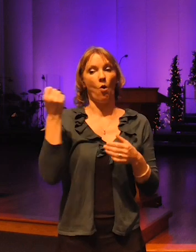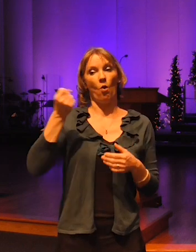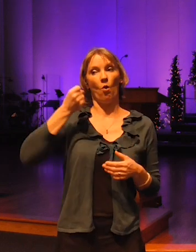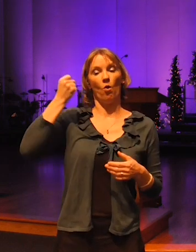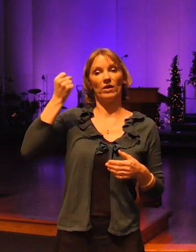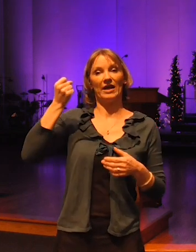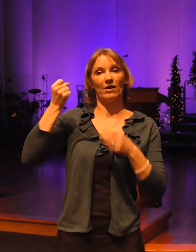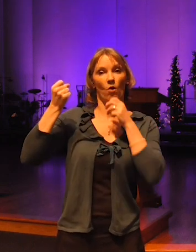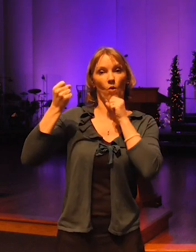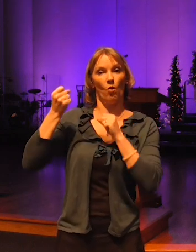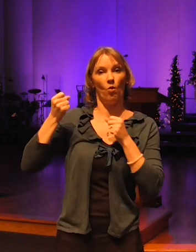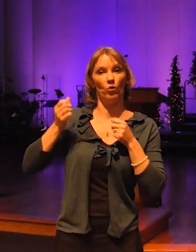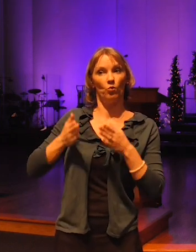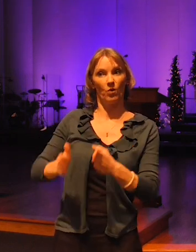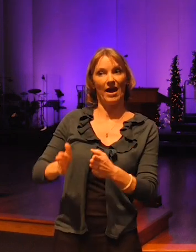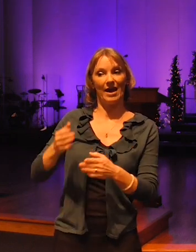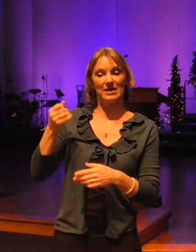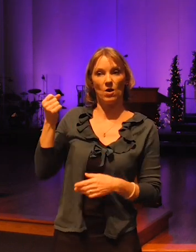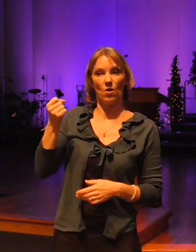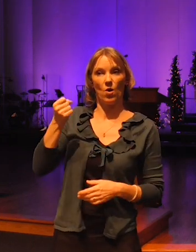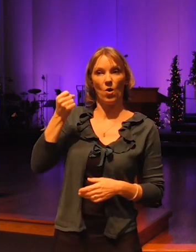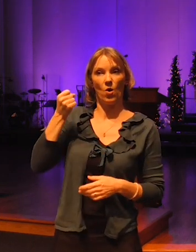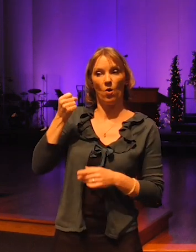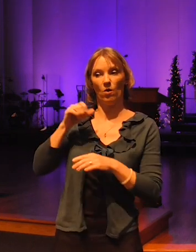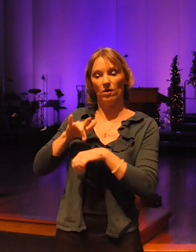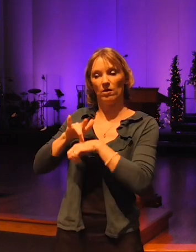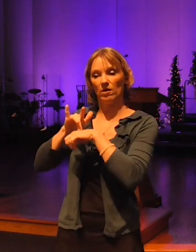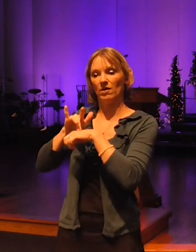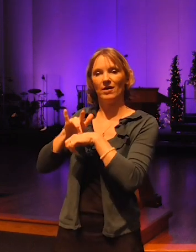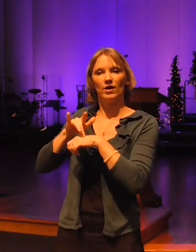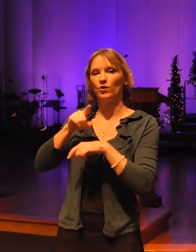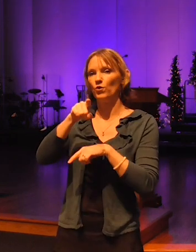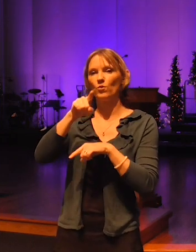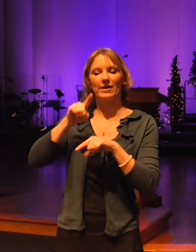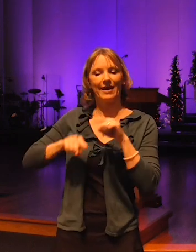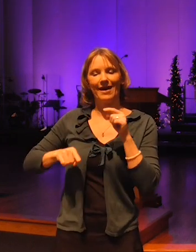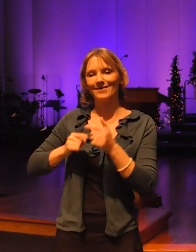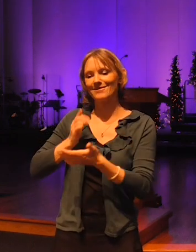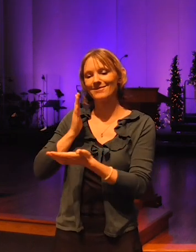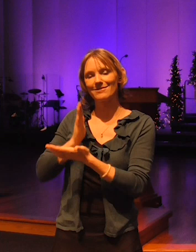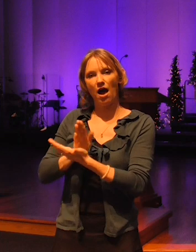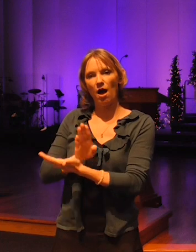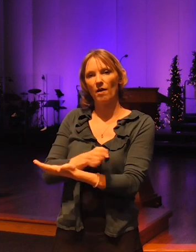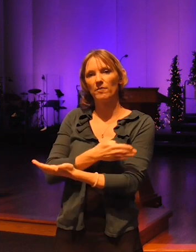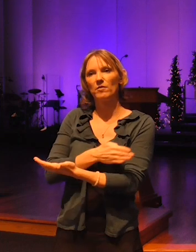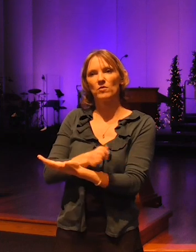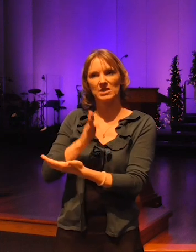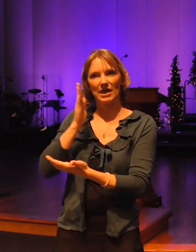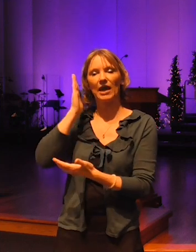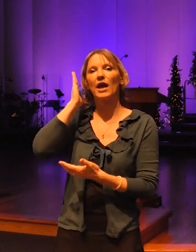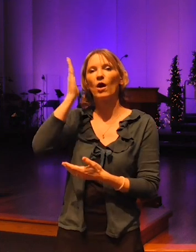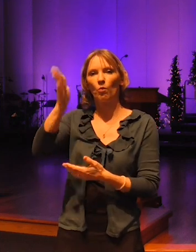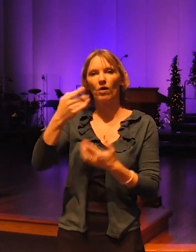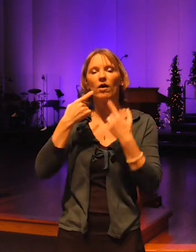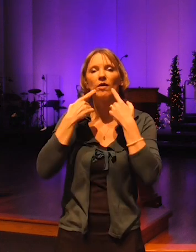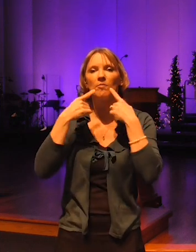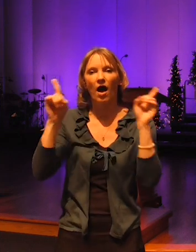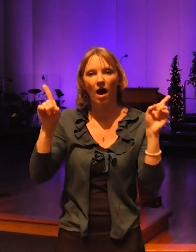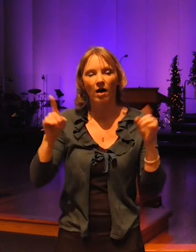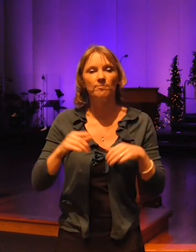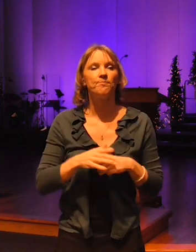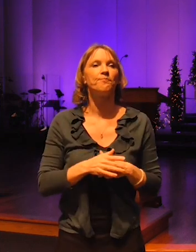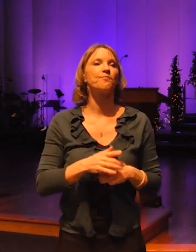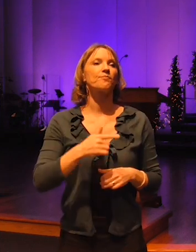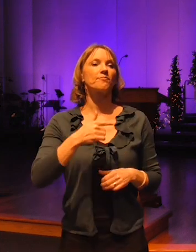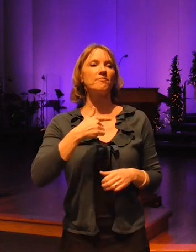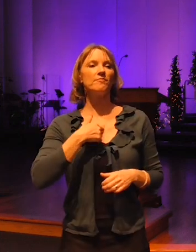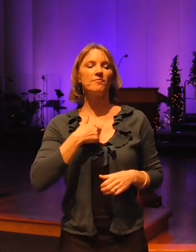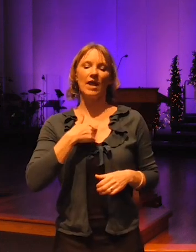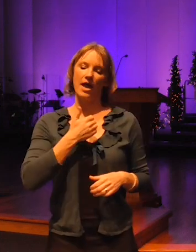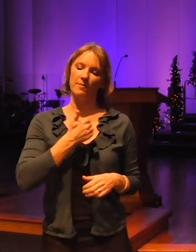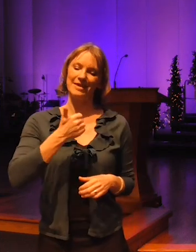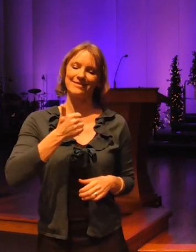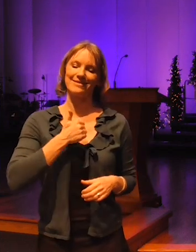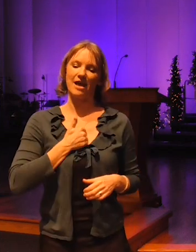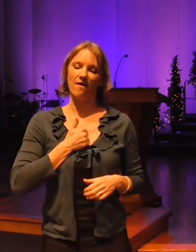que no puedes detener la música que va a llegar. Soy un snob musical confeso, un